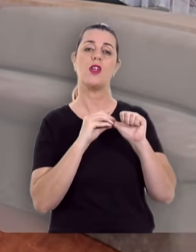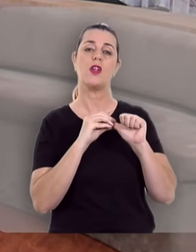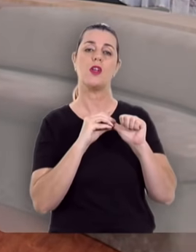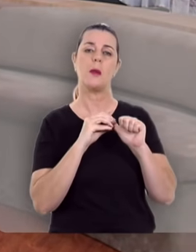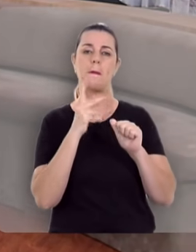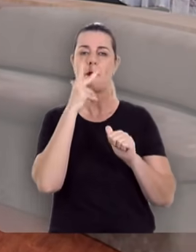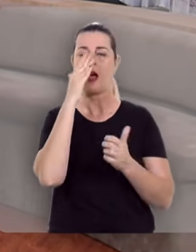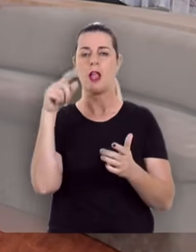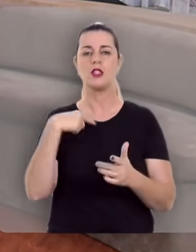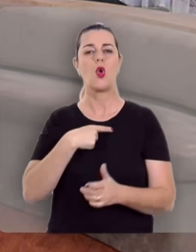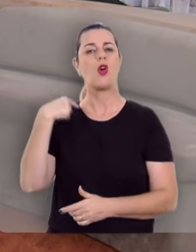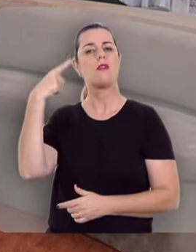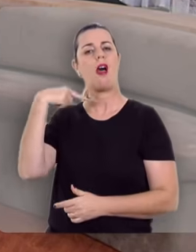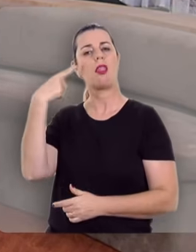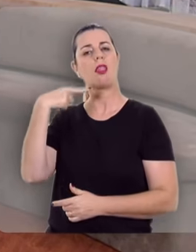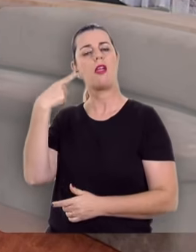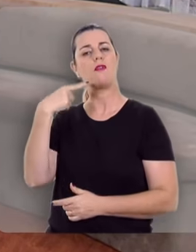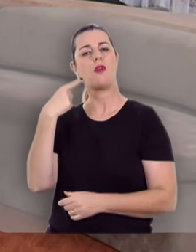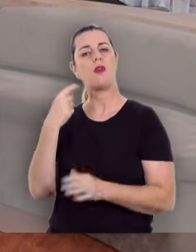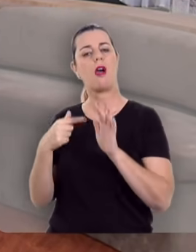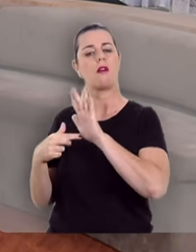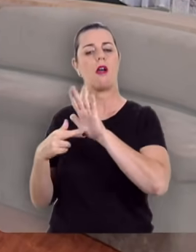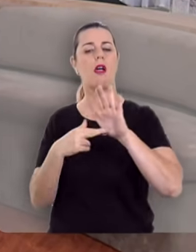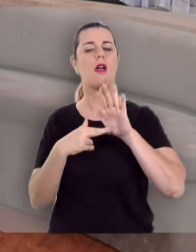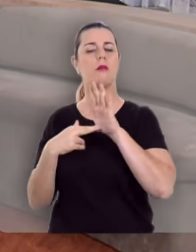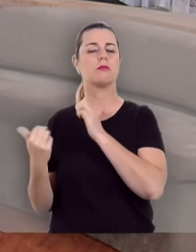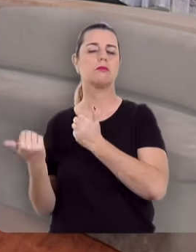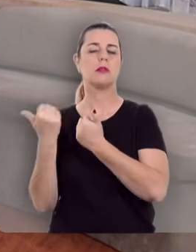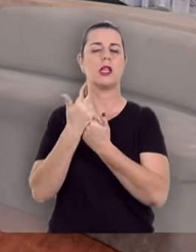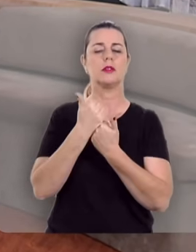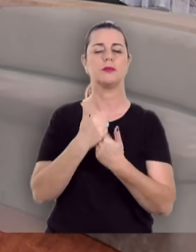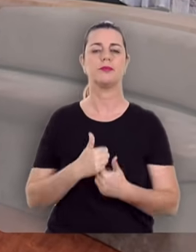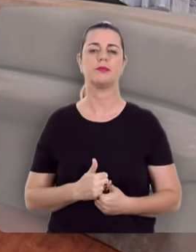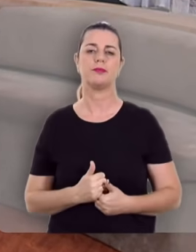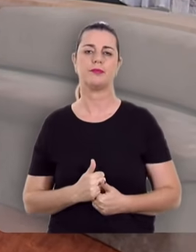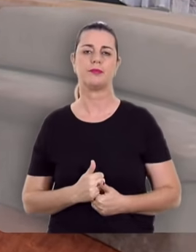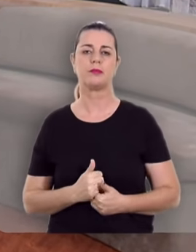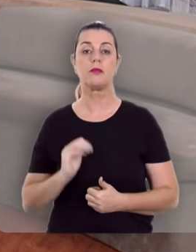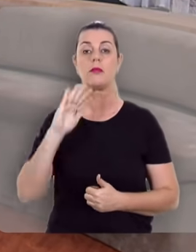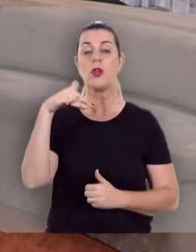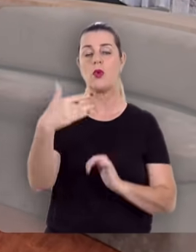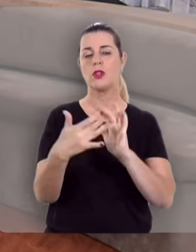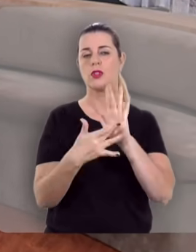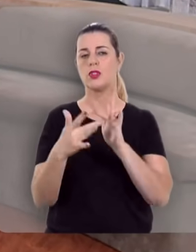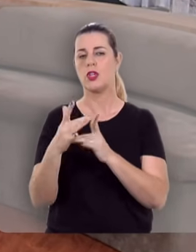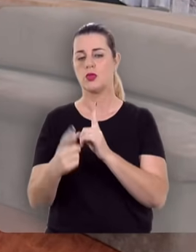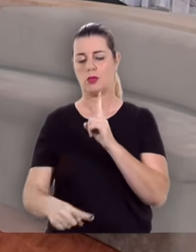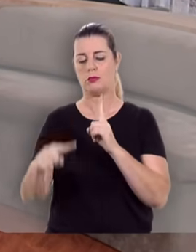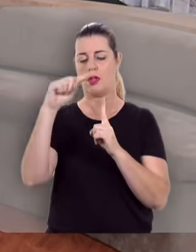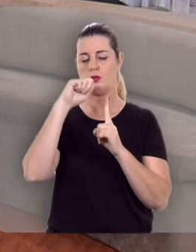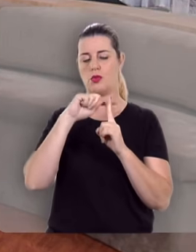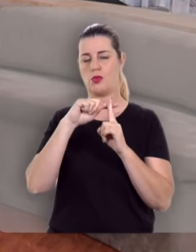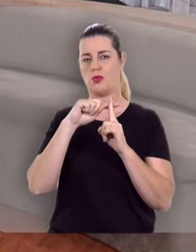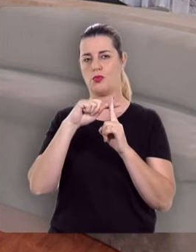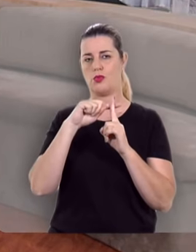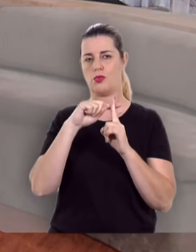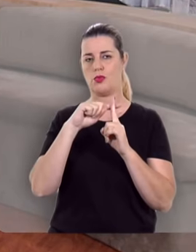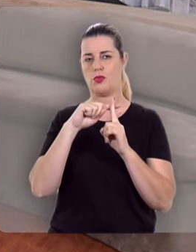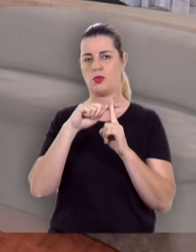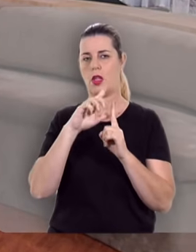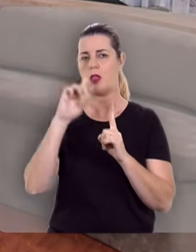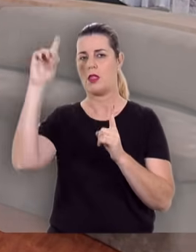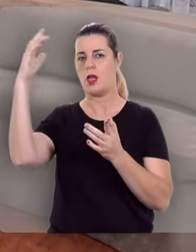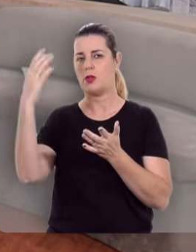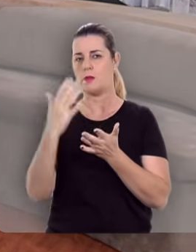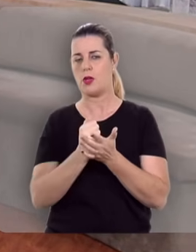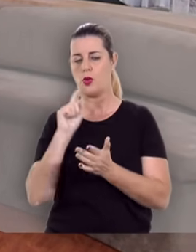fiador representante substituído quando Jesus estava lá na cruz Deus pegou todas as nossas